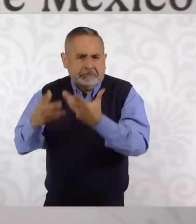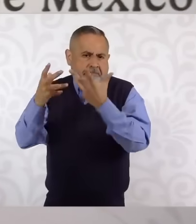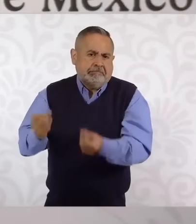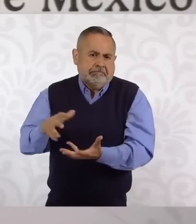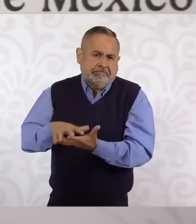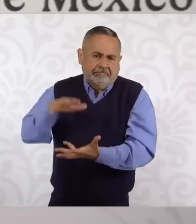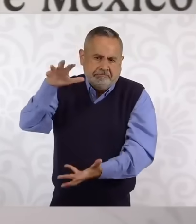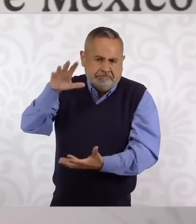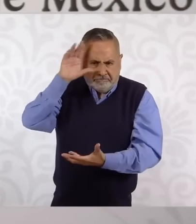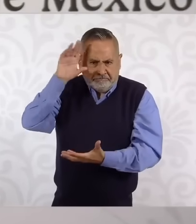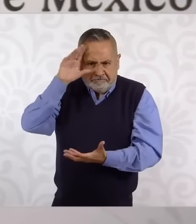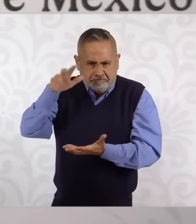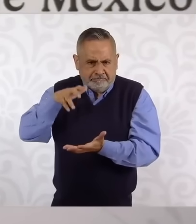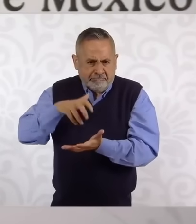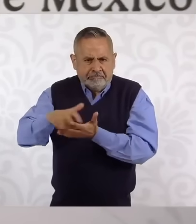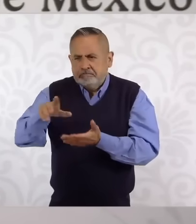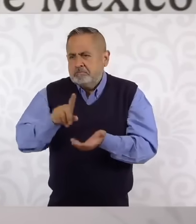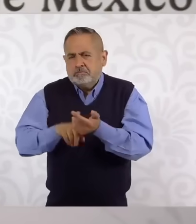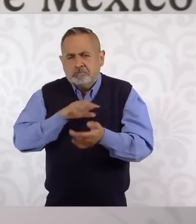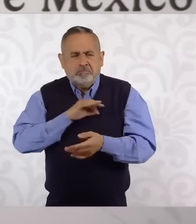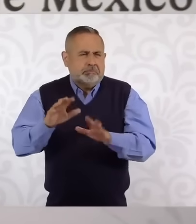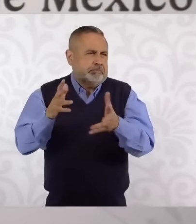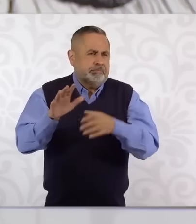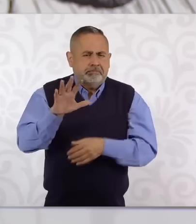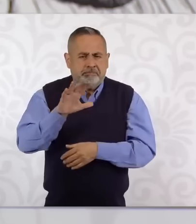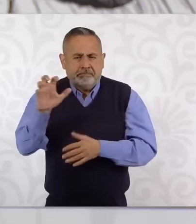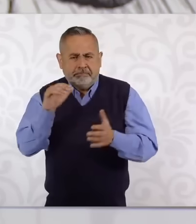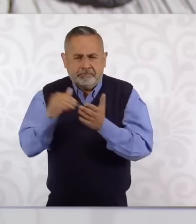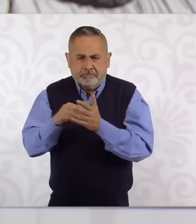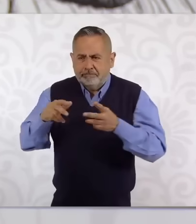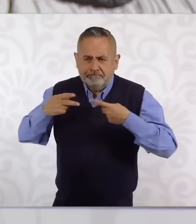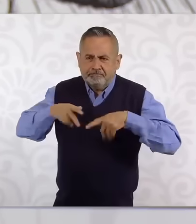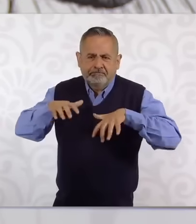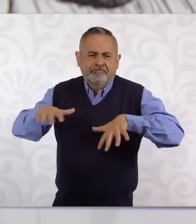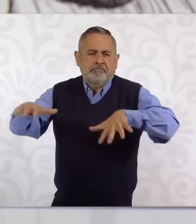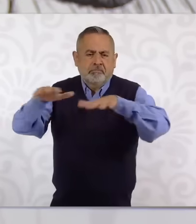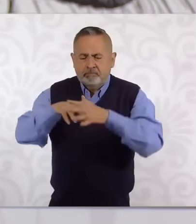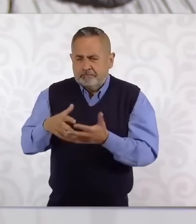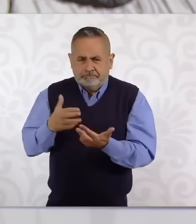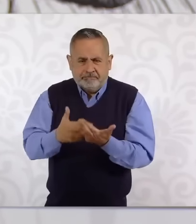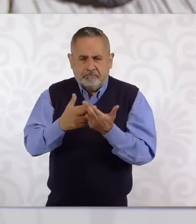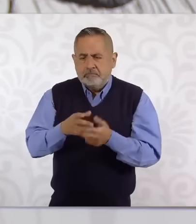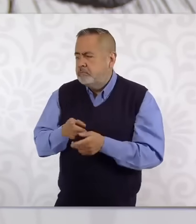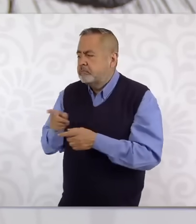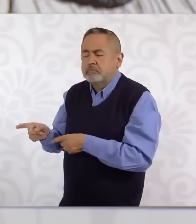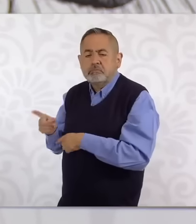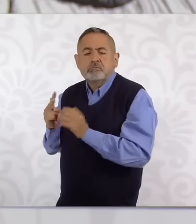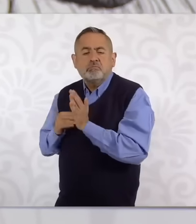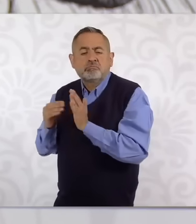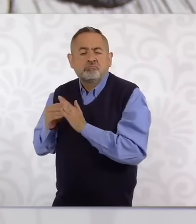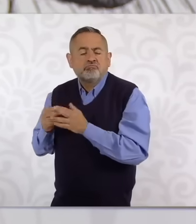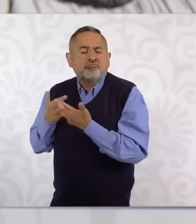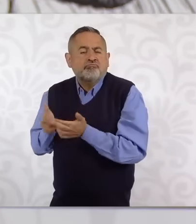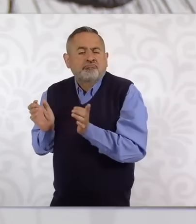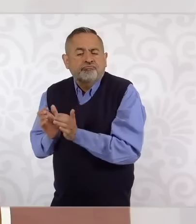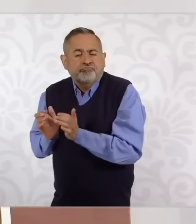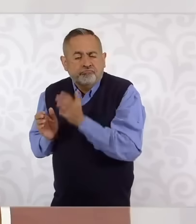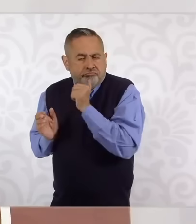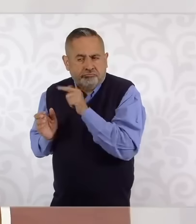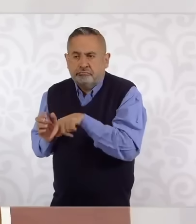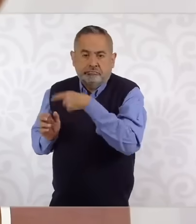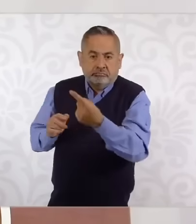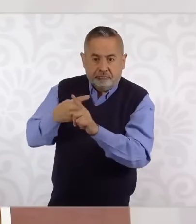aunque son como 500,000, que lo que producen los 2 millones de pequeños productores y aparte los